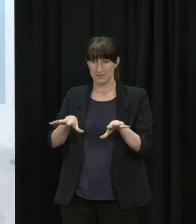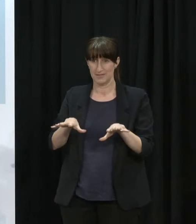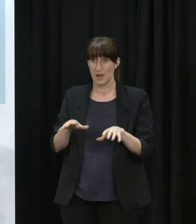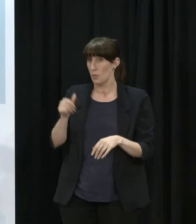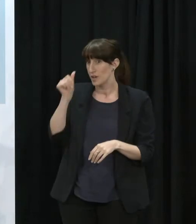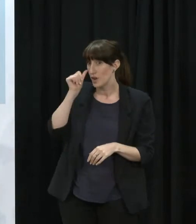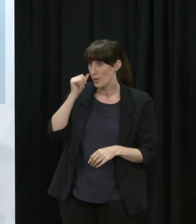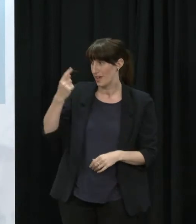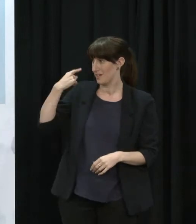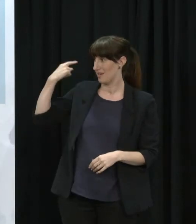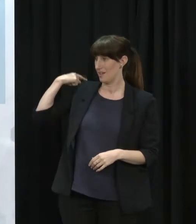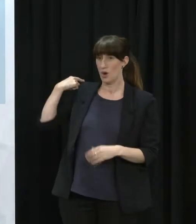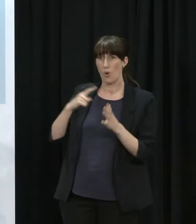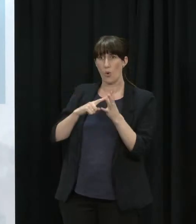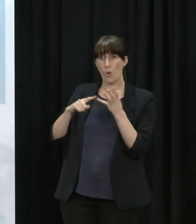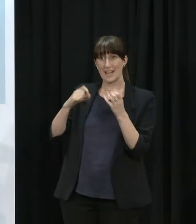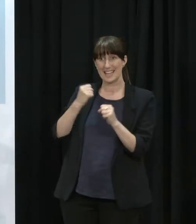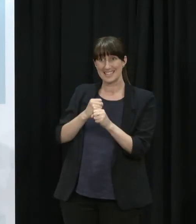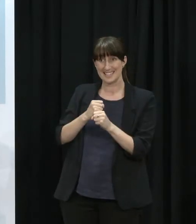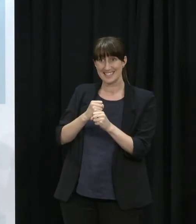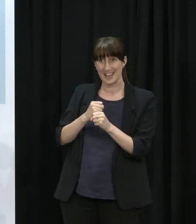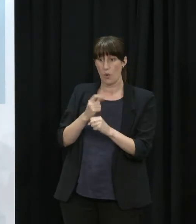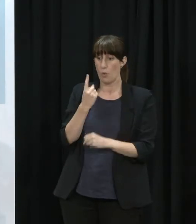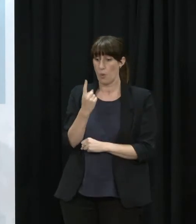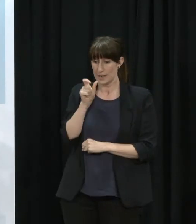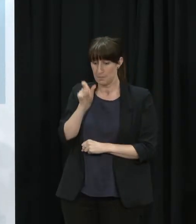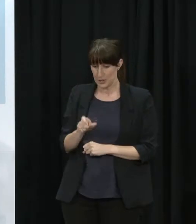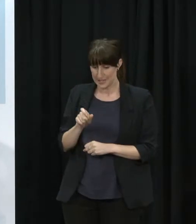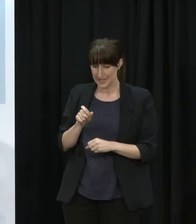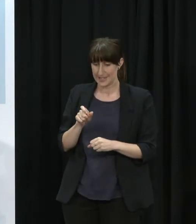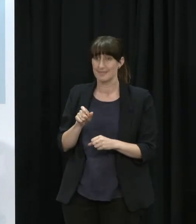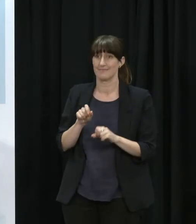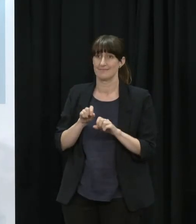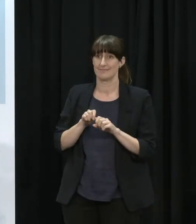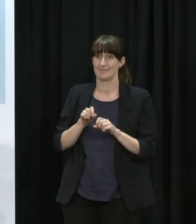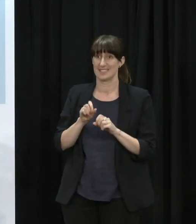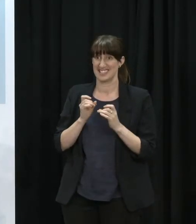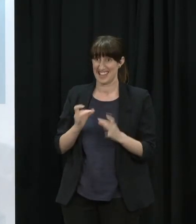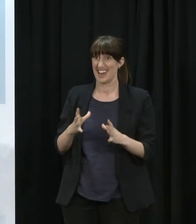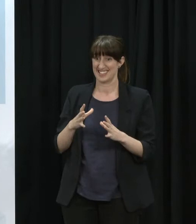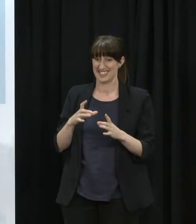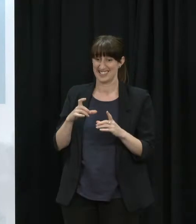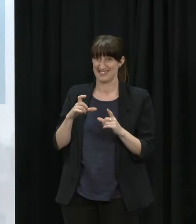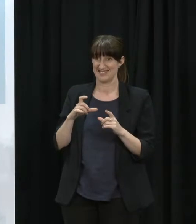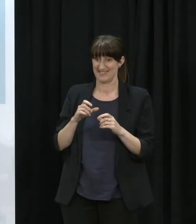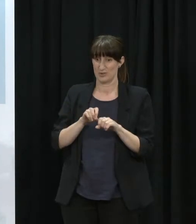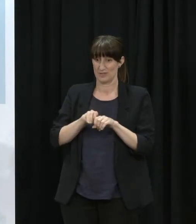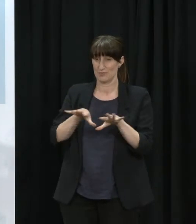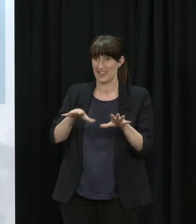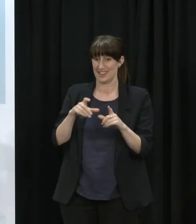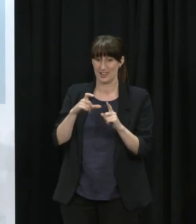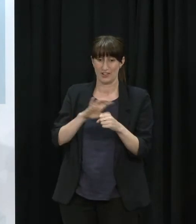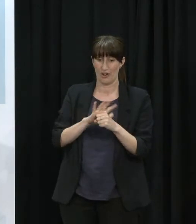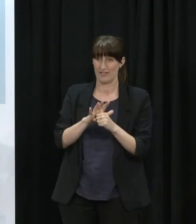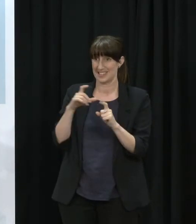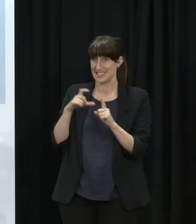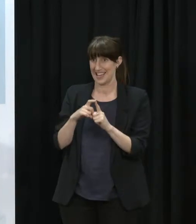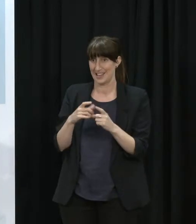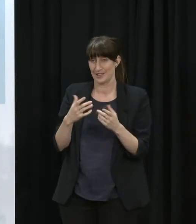huihuinga tino hora engari ki taku whakaaro ko te Minita he tika. Kei te pirangi matou ki te pupuri i tenei mo nga wa katoa ka taea. E mohio ana